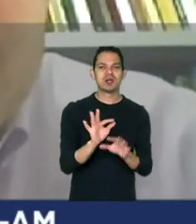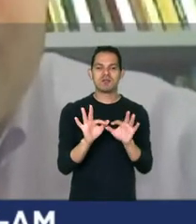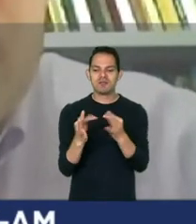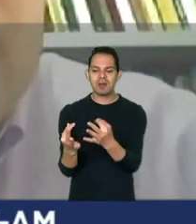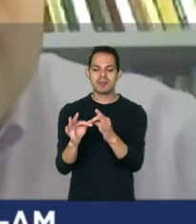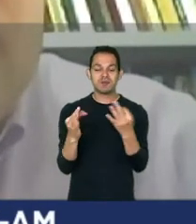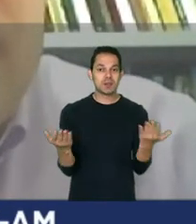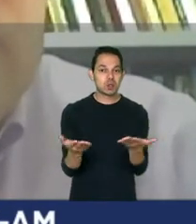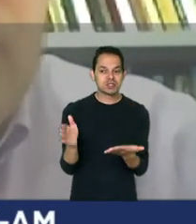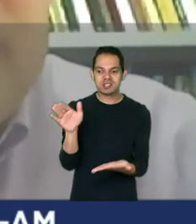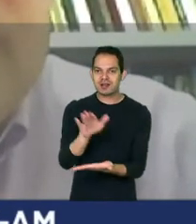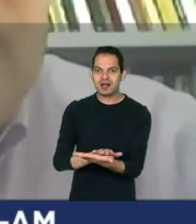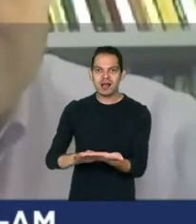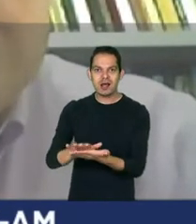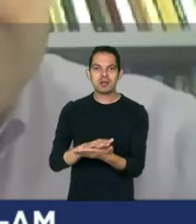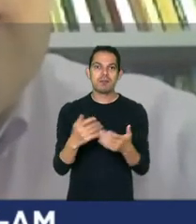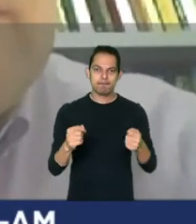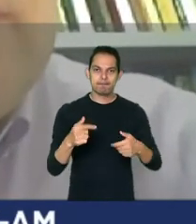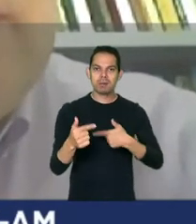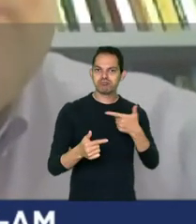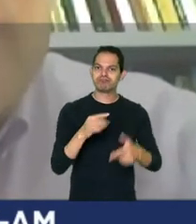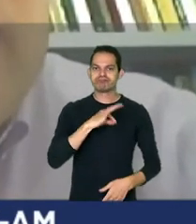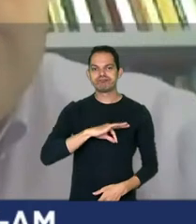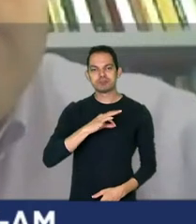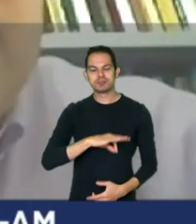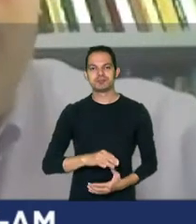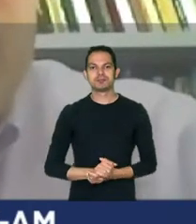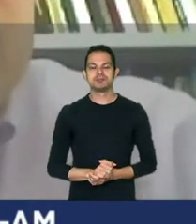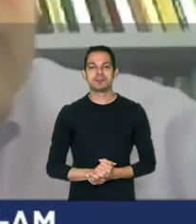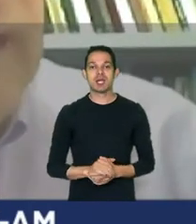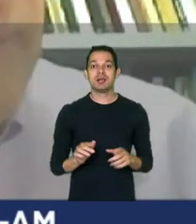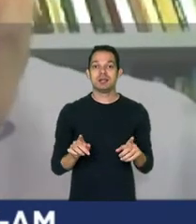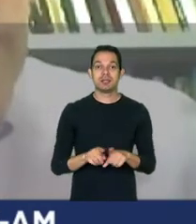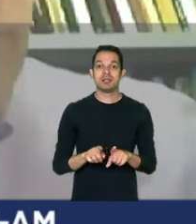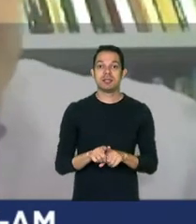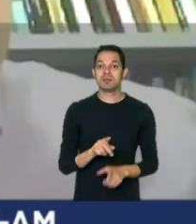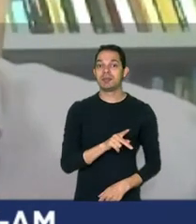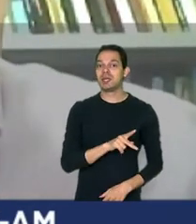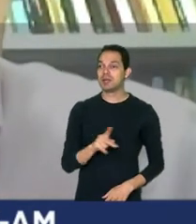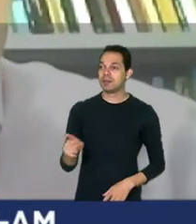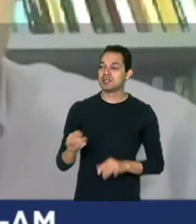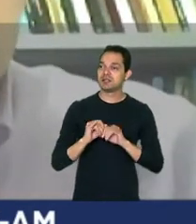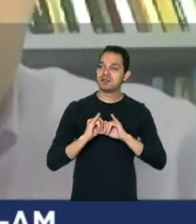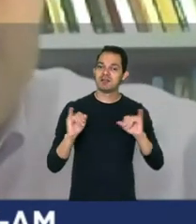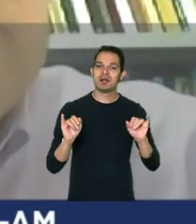PARA TANTAS FAMÍLIAS QUE HOJE ESTÃO SEM NADA. MAS, SENHOR PRESIDENTE, TAMBÉM AQUI QUERO ME MANIFESTAR A FAVOR DOS